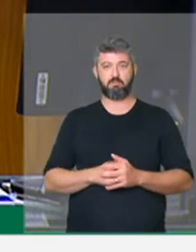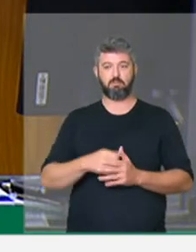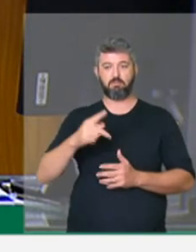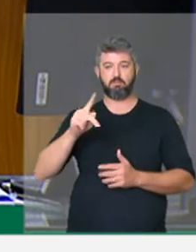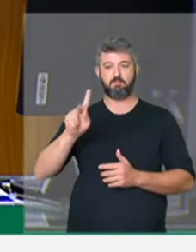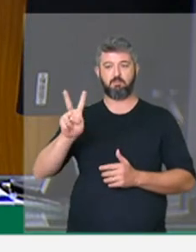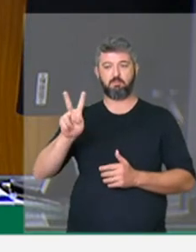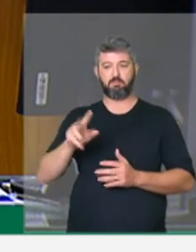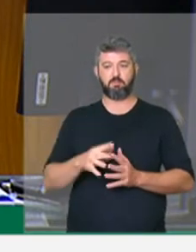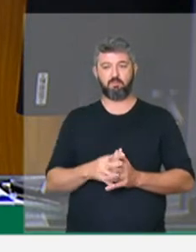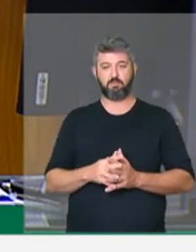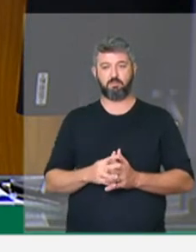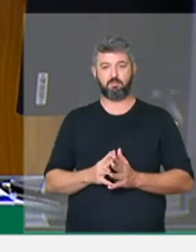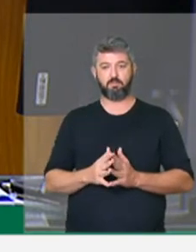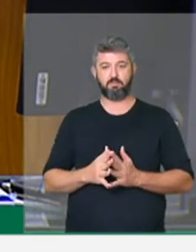TEXTO ORIGINAL PARA MANTER OS PERCENTUAIS DE DESCONTO NA